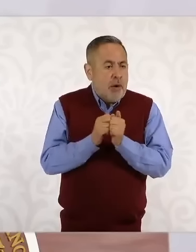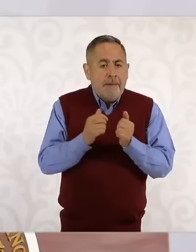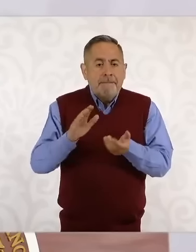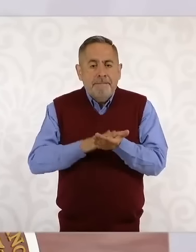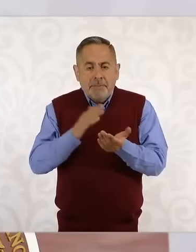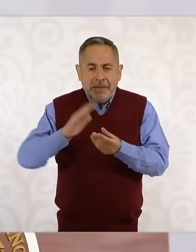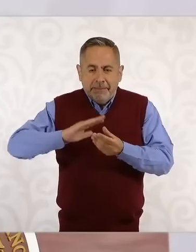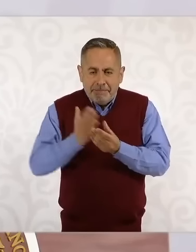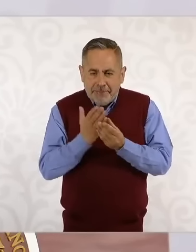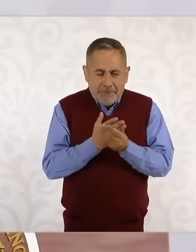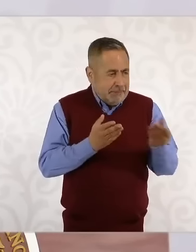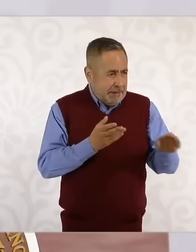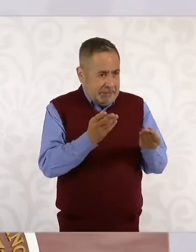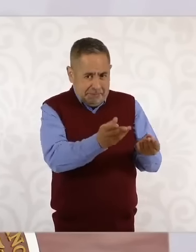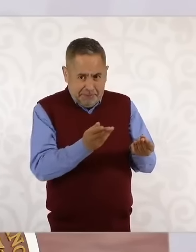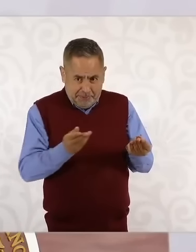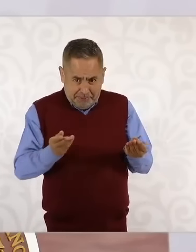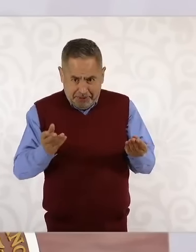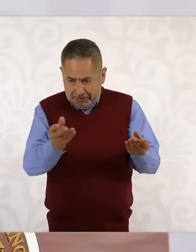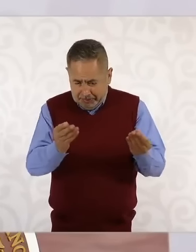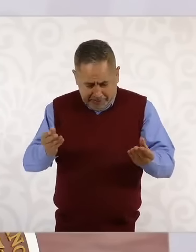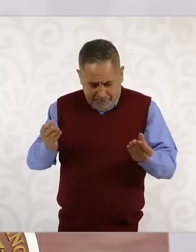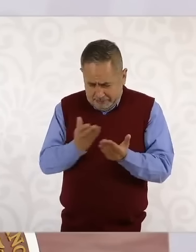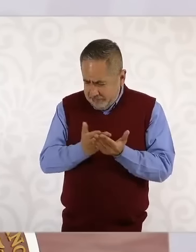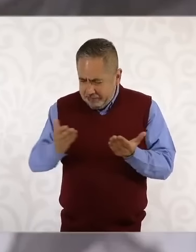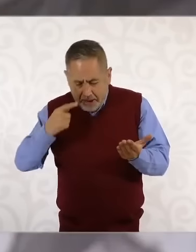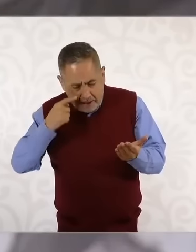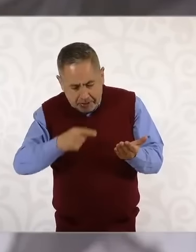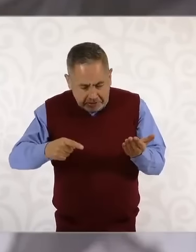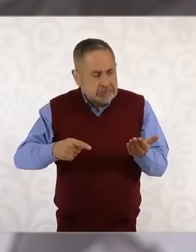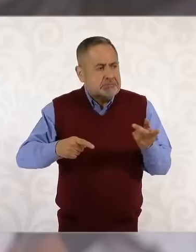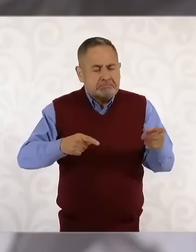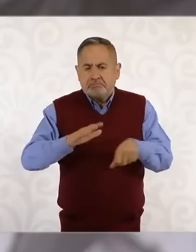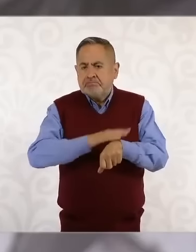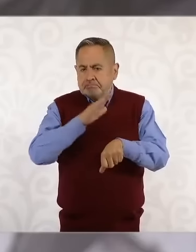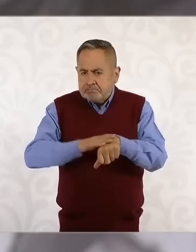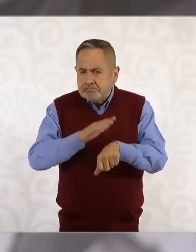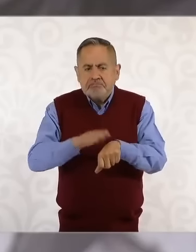por supuesto, también el la comprobación de que cumplían con los requisitos técnicos, con